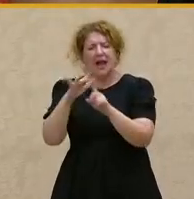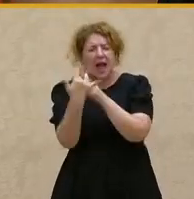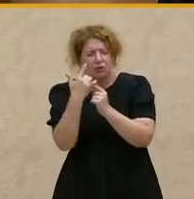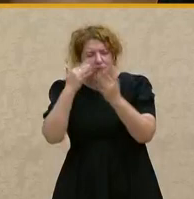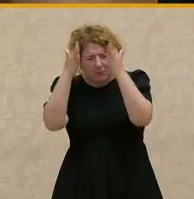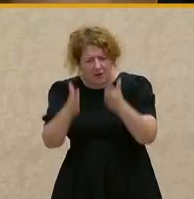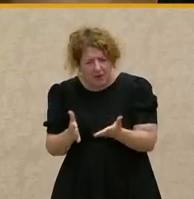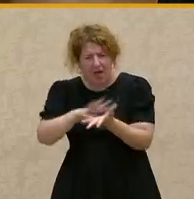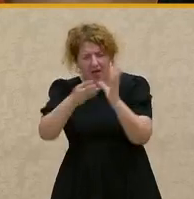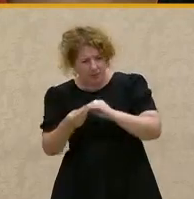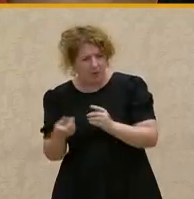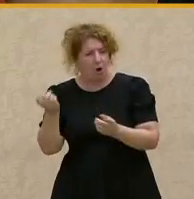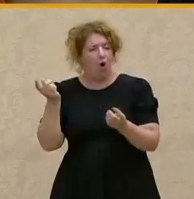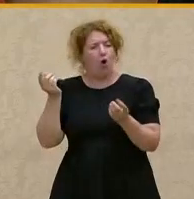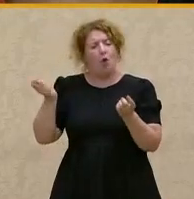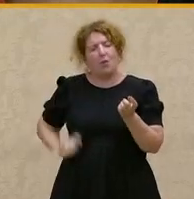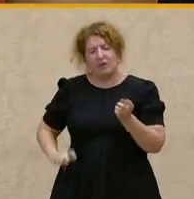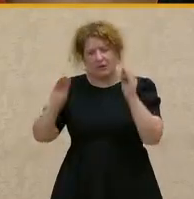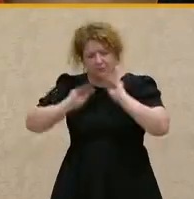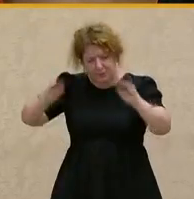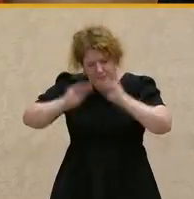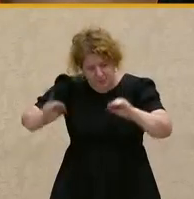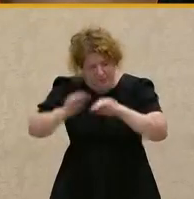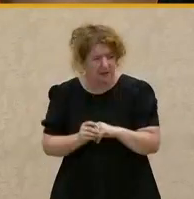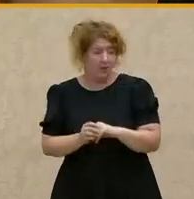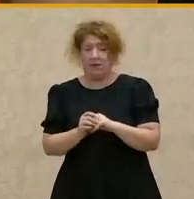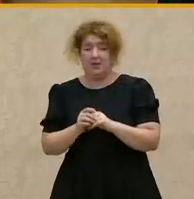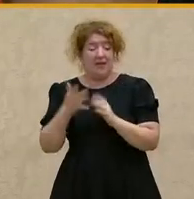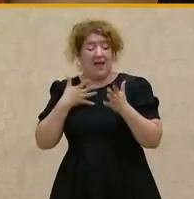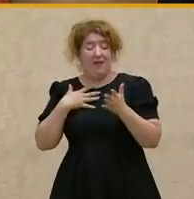profesionales. Para coordinar esta atención de las personas sordociegas en todo el Estado y